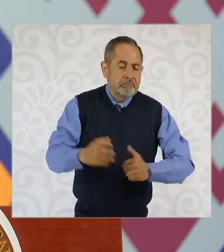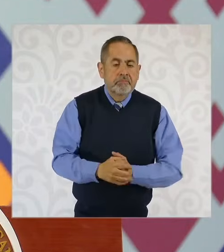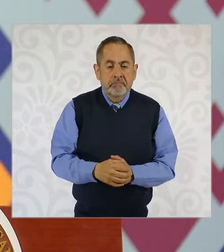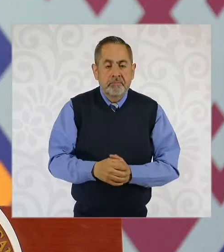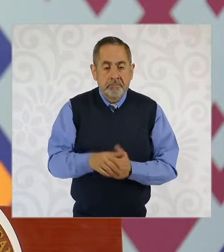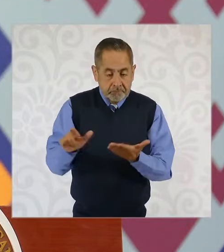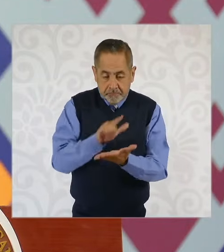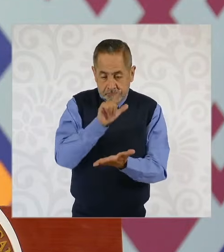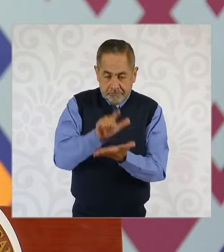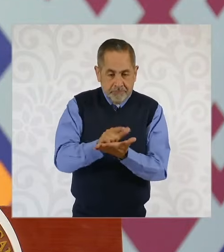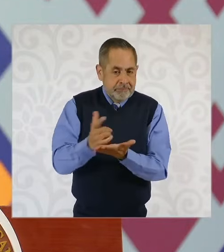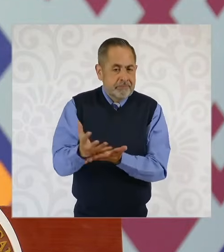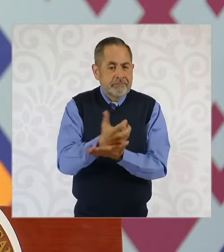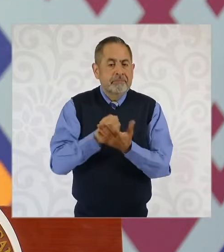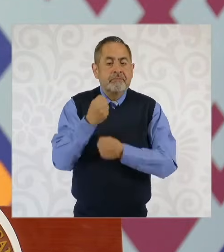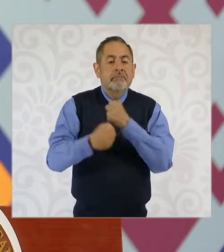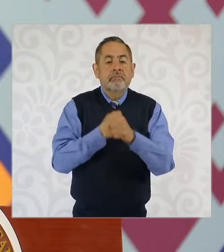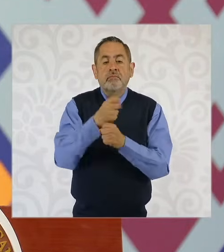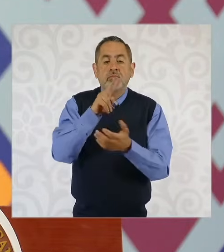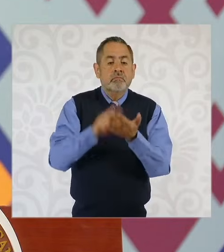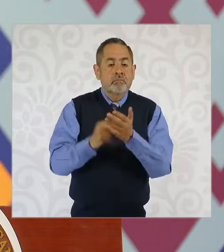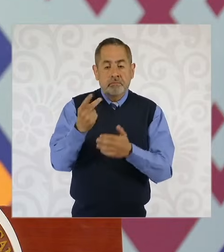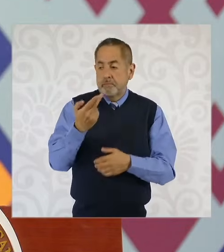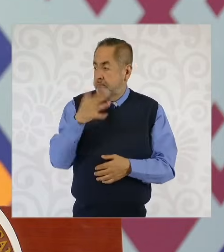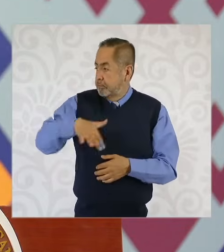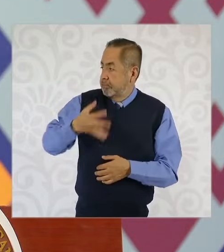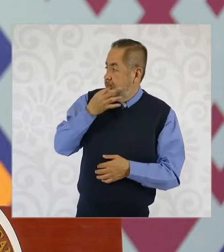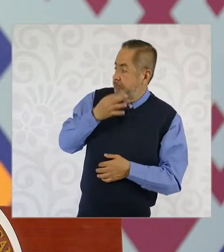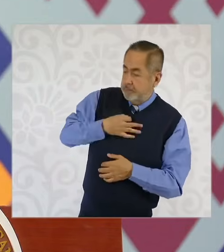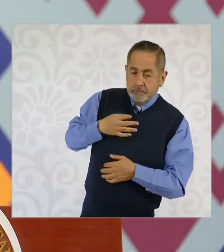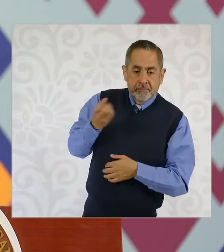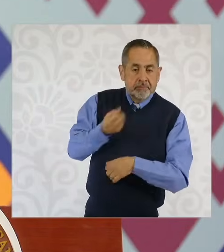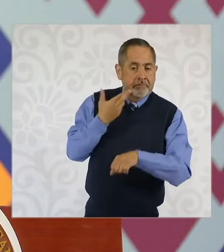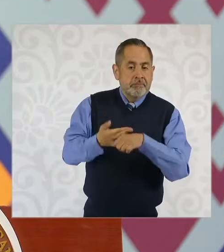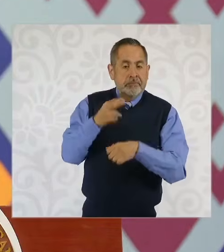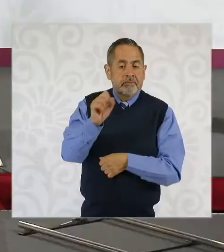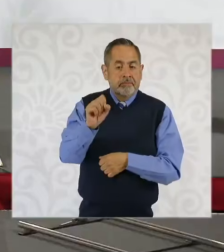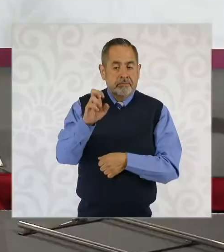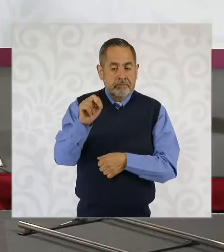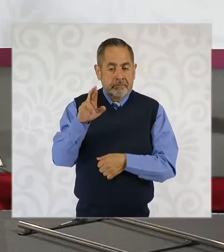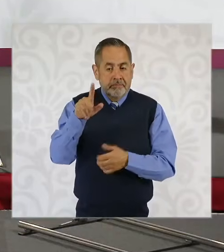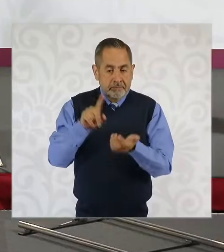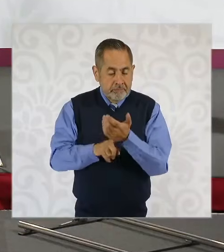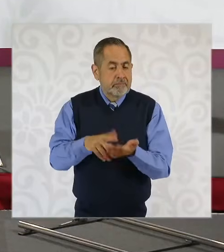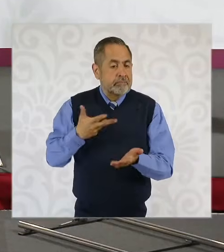ingresos de 2025 como ya nos informó la secretaria de energía el derecho petrolero para el bienestar